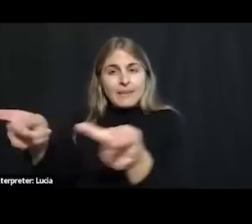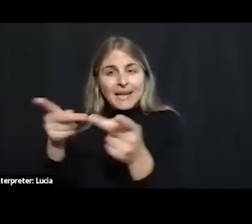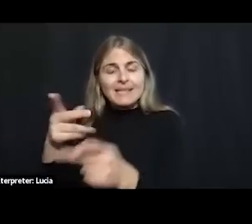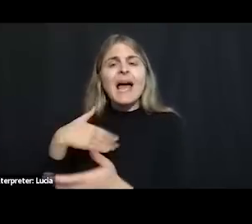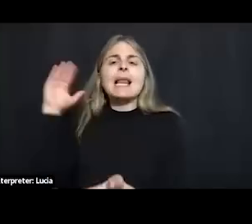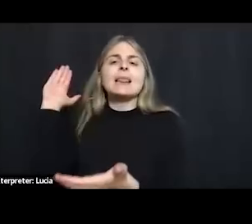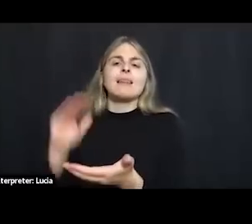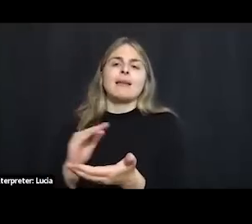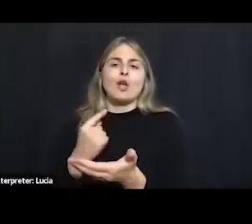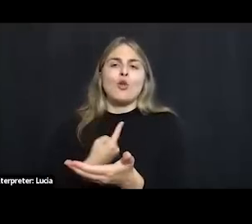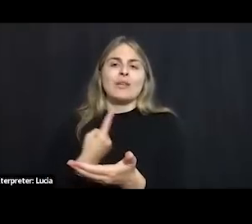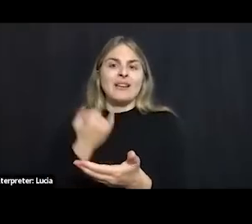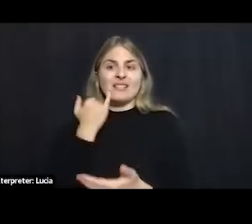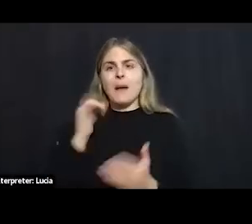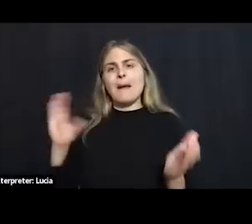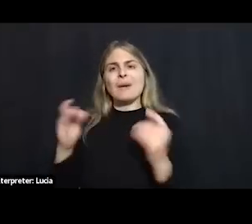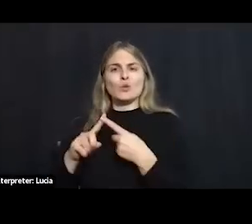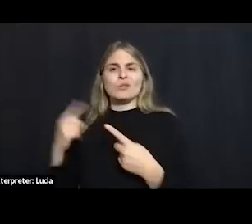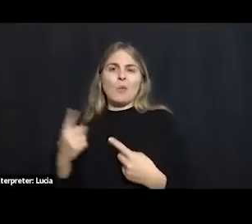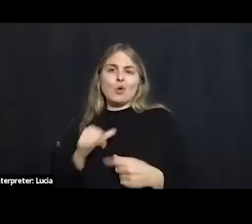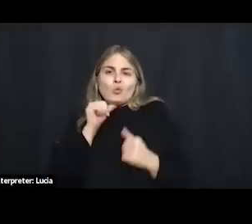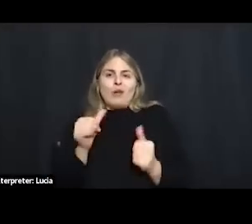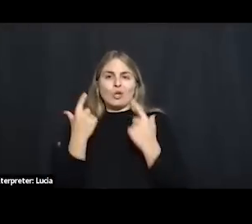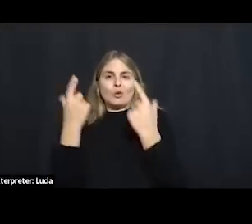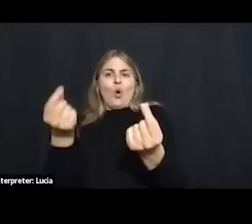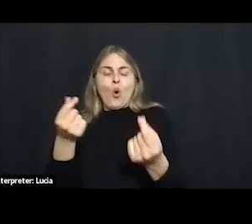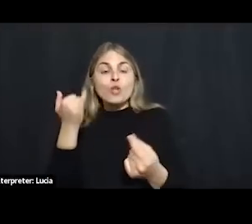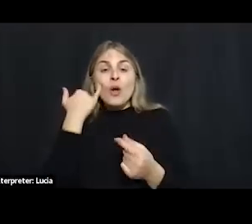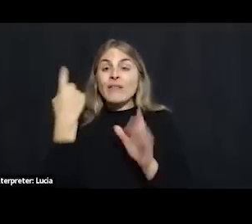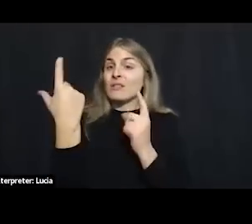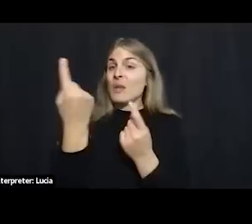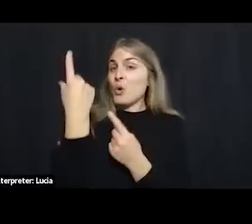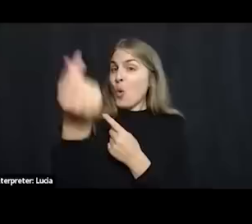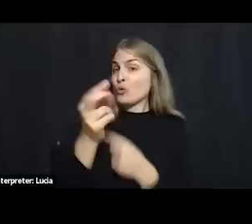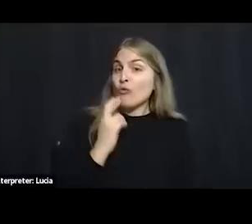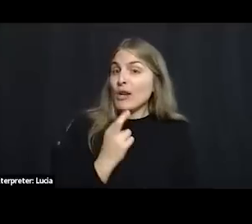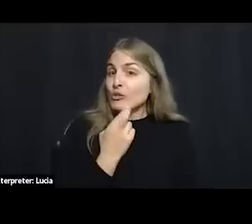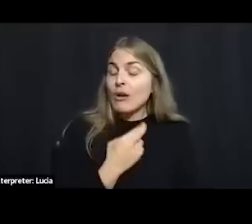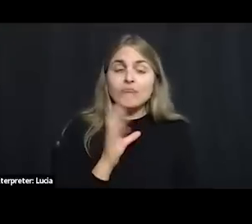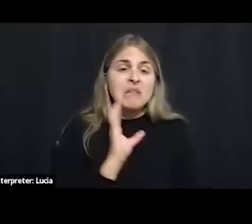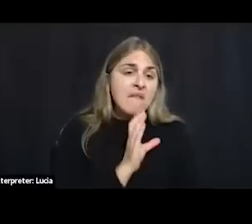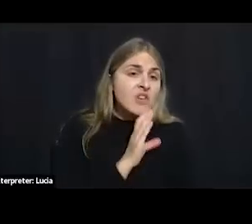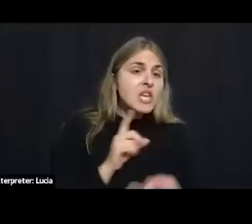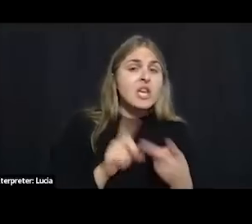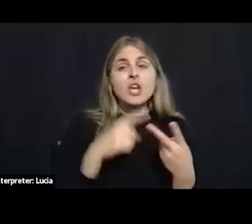que aquellos sin participación en estas áreas. Específicamente las personas que iban a un restaurante o café, a un lugar de culto,